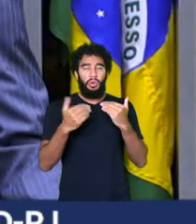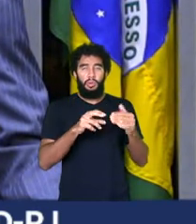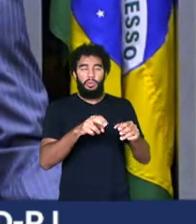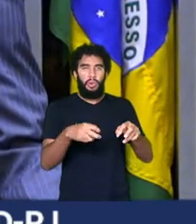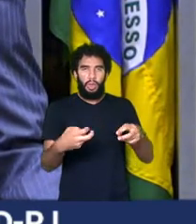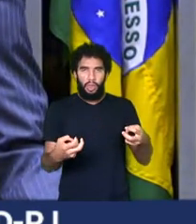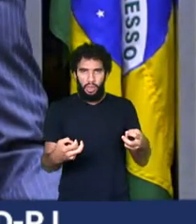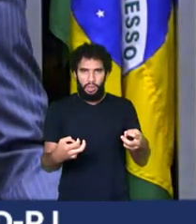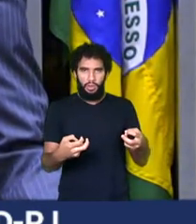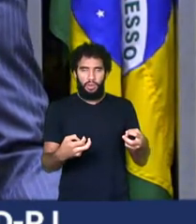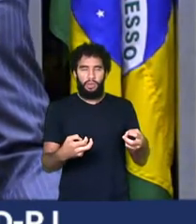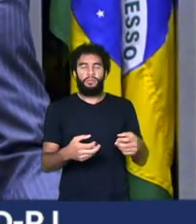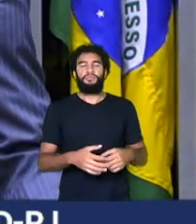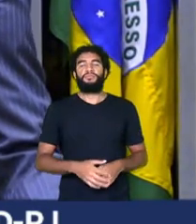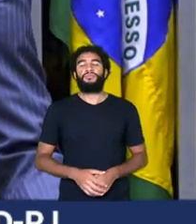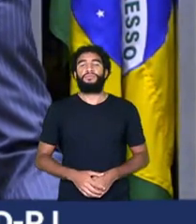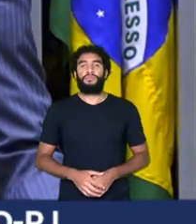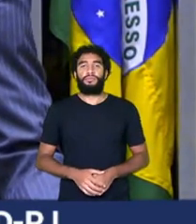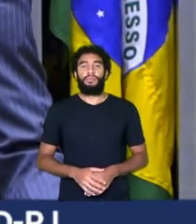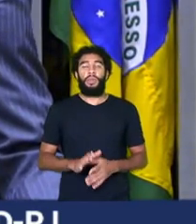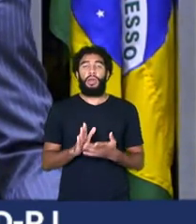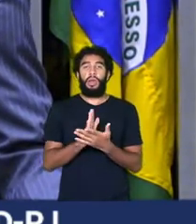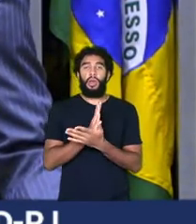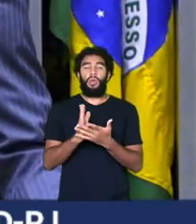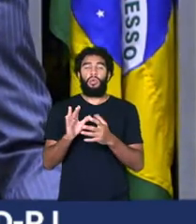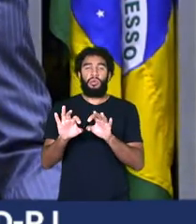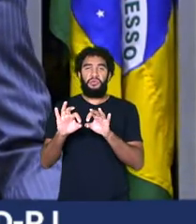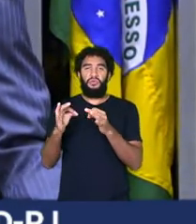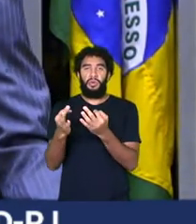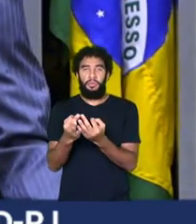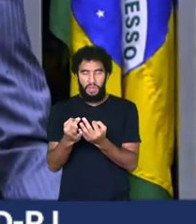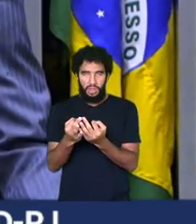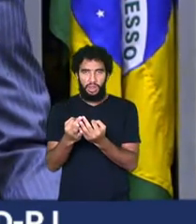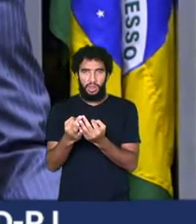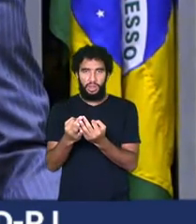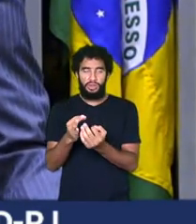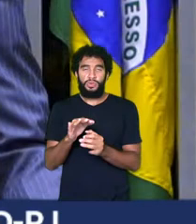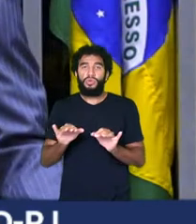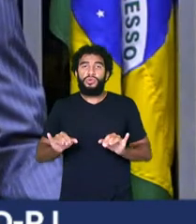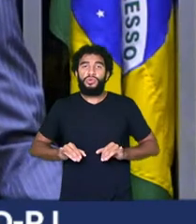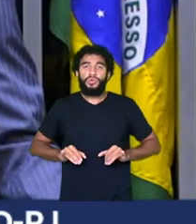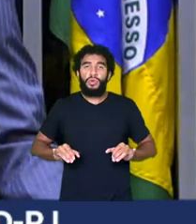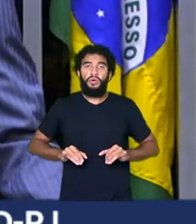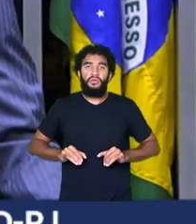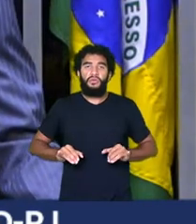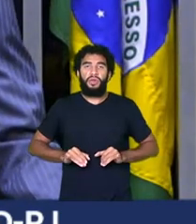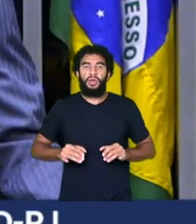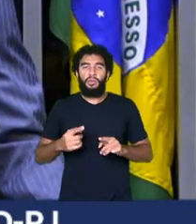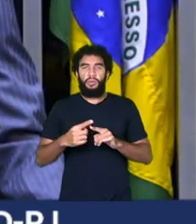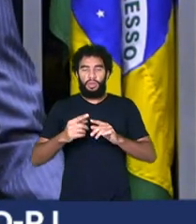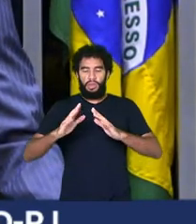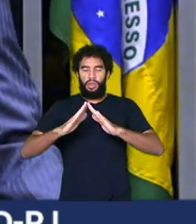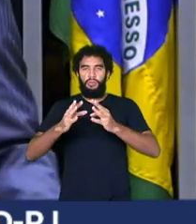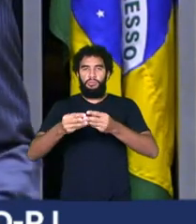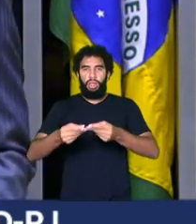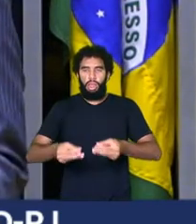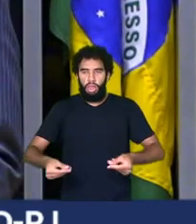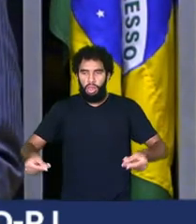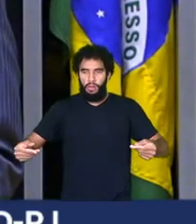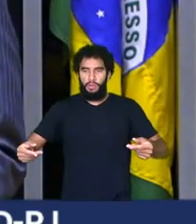CHUVAS DE PERTRÓPOLIS QUE MATARAM MUITAS PESSOAS E DEVASTO ARAM A CIDADE, MAS ALGUMAS FAMÍLIAS AINDA ESTÃO